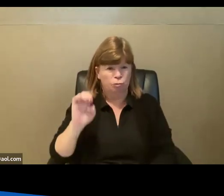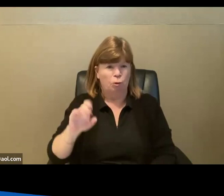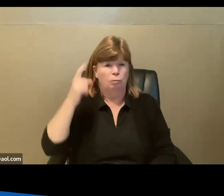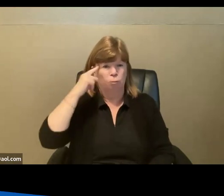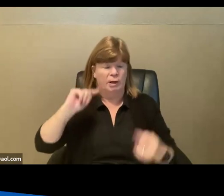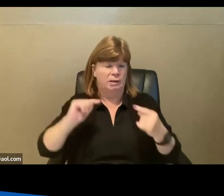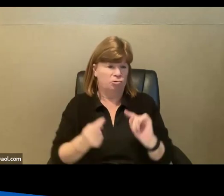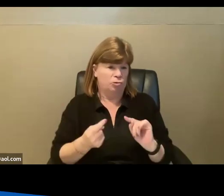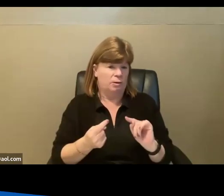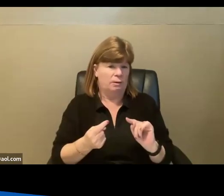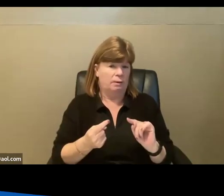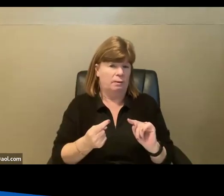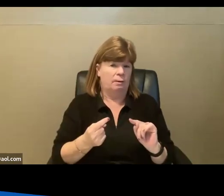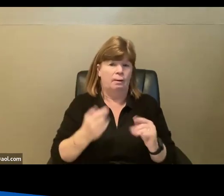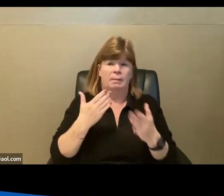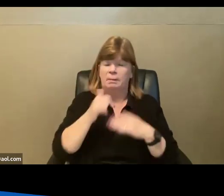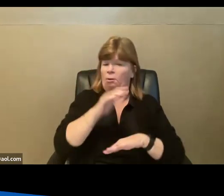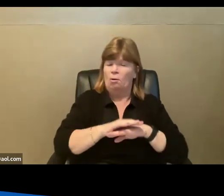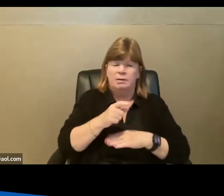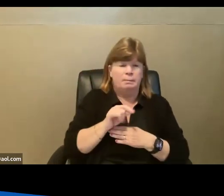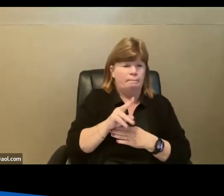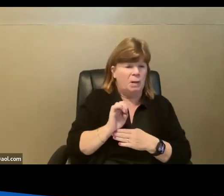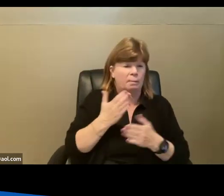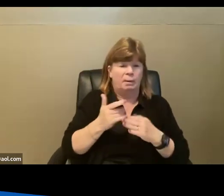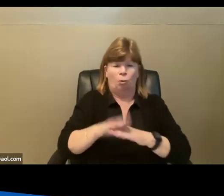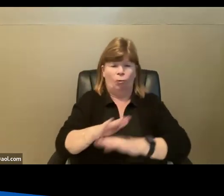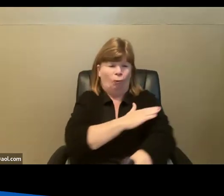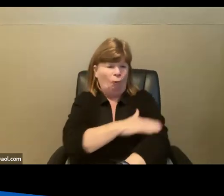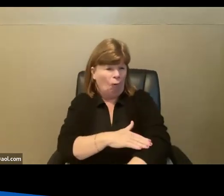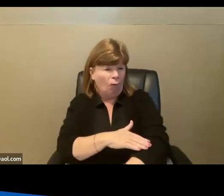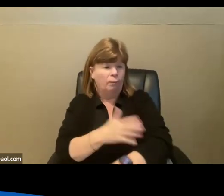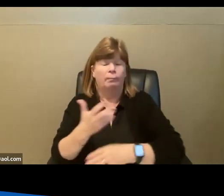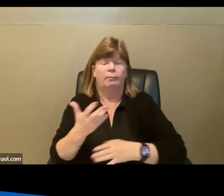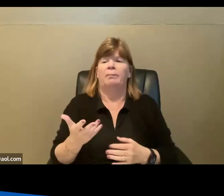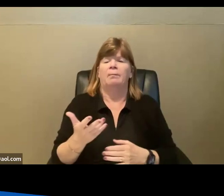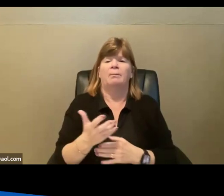Puede que no sea en la columna vertebral, pero podría ser en el brazo si ese es el problema.